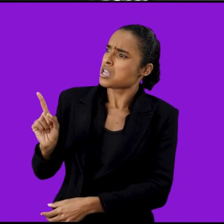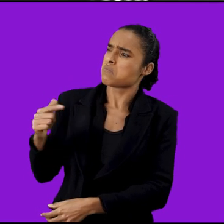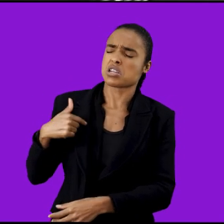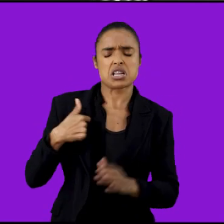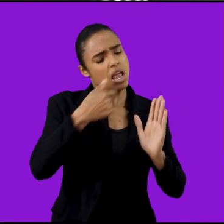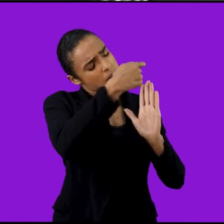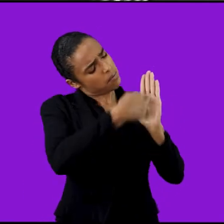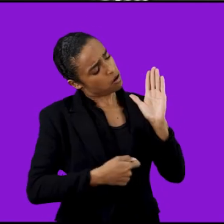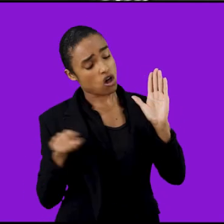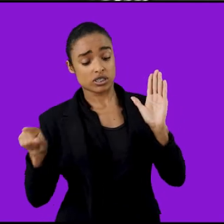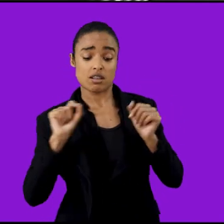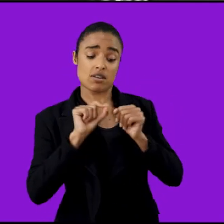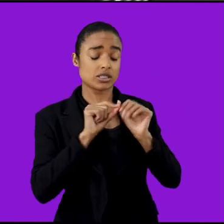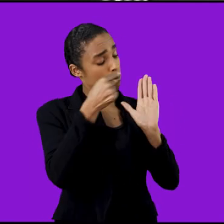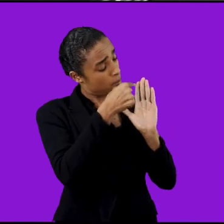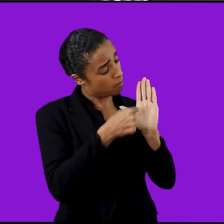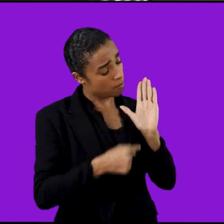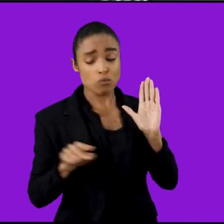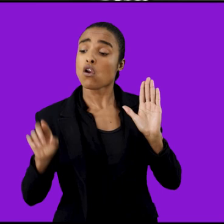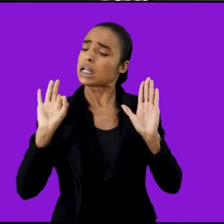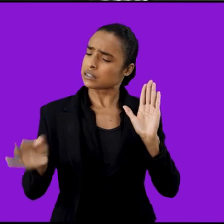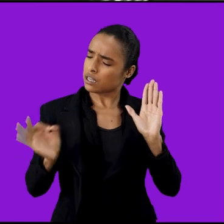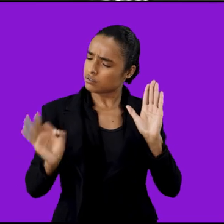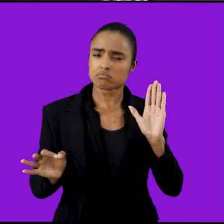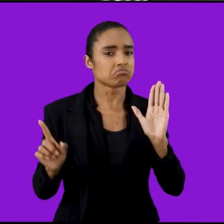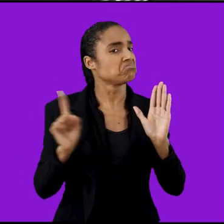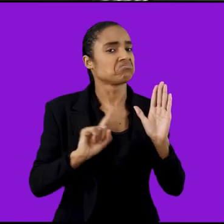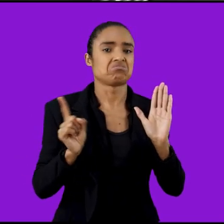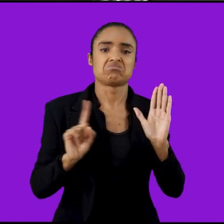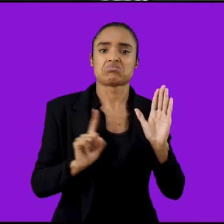de receita de bolo: ó faz assim que vai dar certo, segue aí… E não é isso, cada um